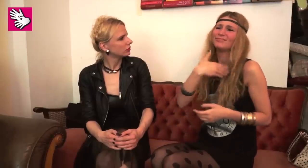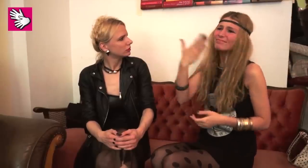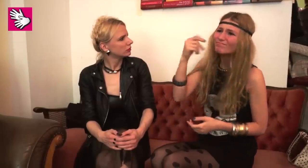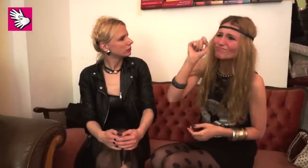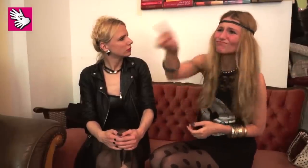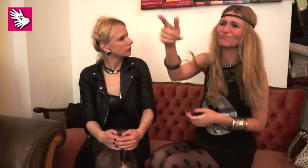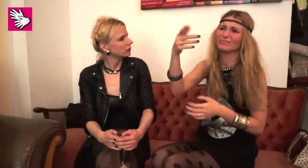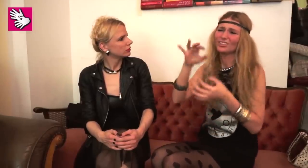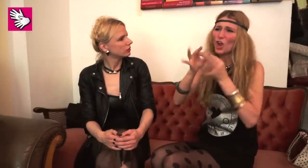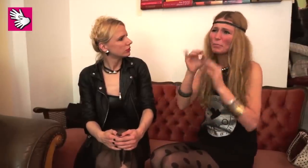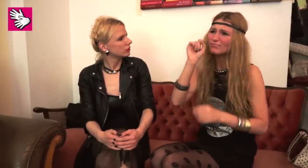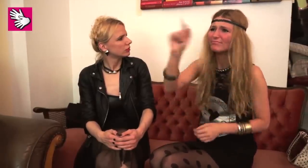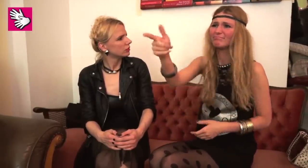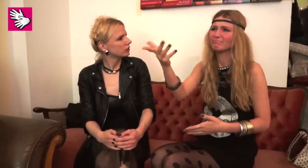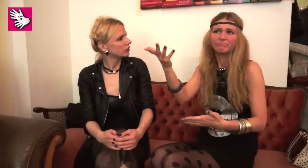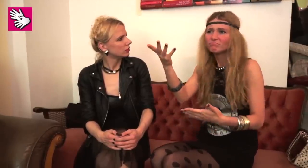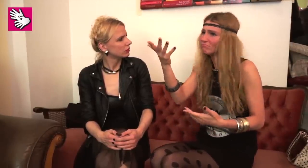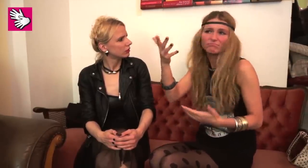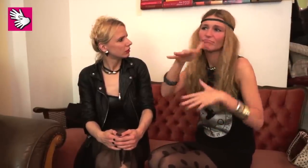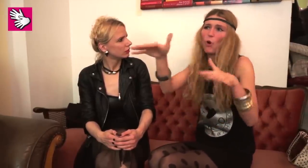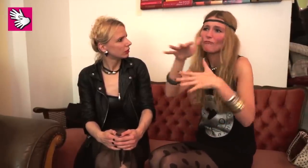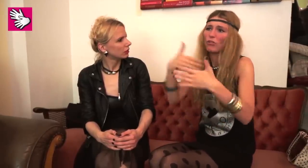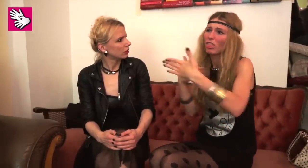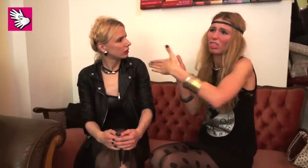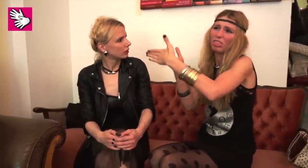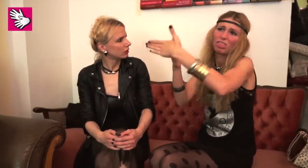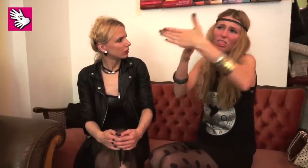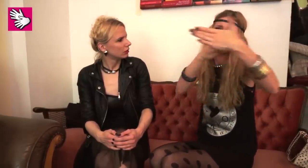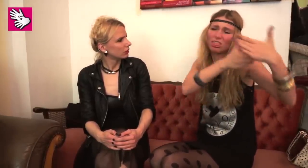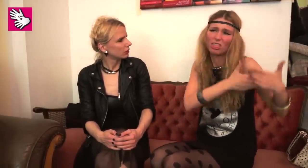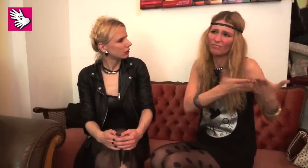dafür Dolmetscherinnen anschreibe, so sind diese immer ausgebucht und das ist eine große Barriere für mich.